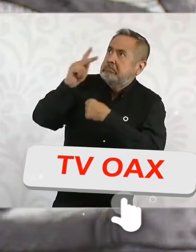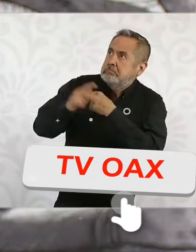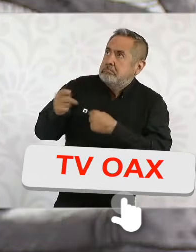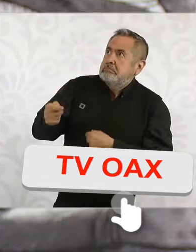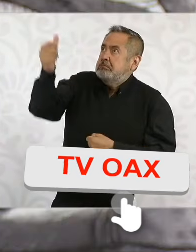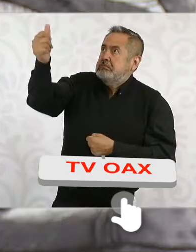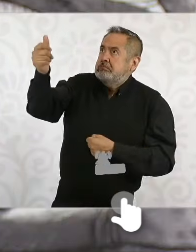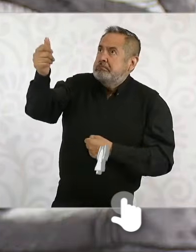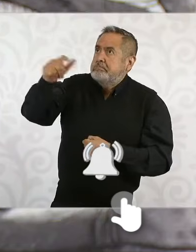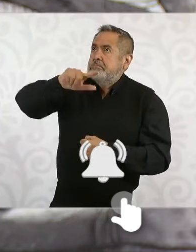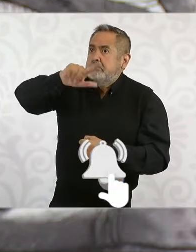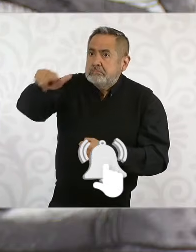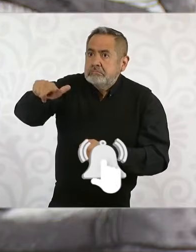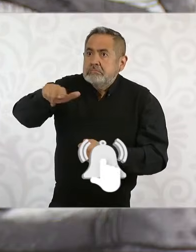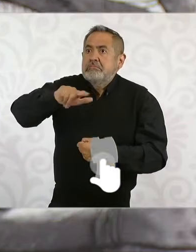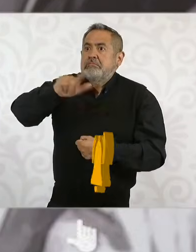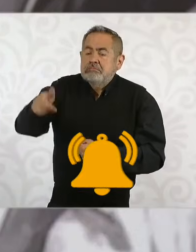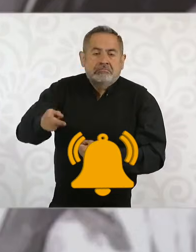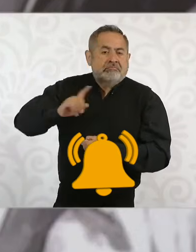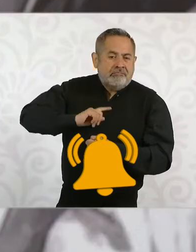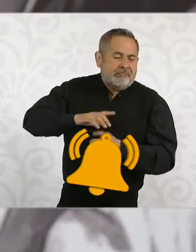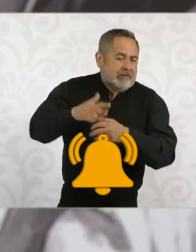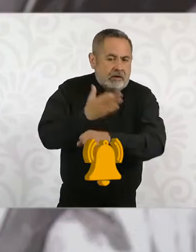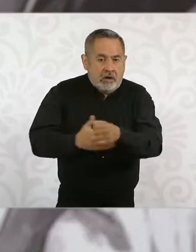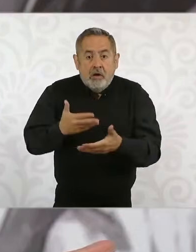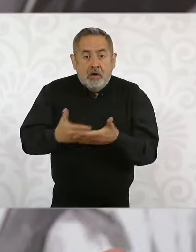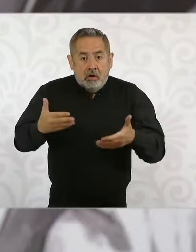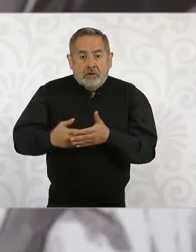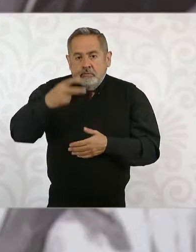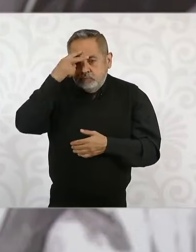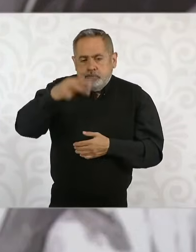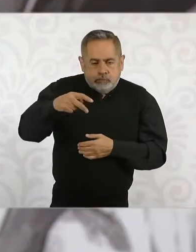al grupo uno global de estudios clínicos. Evidentemente los tiempos acelerados que nos